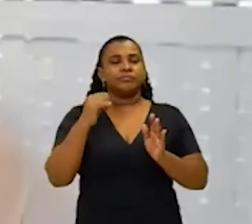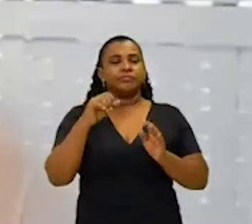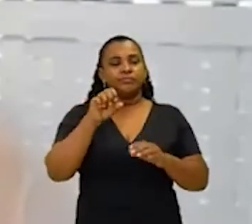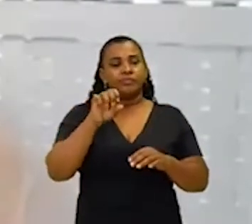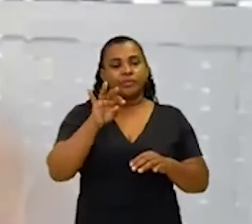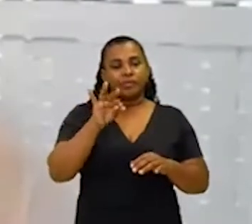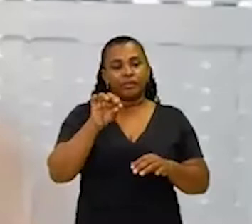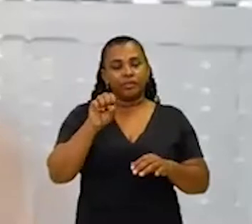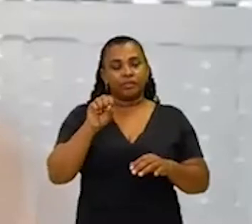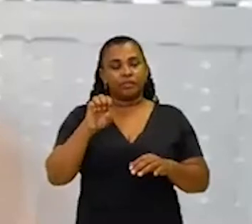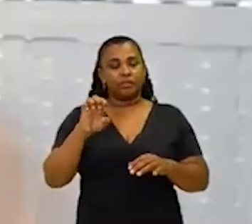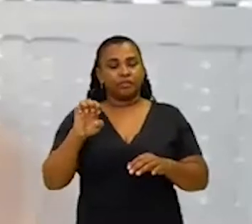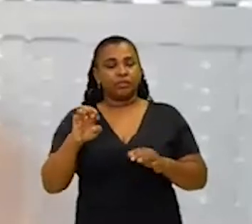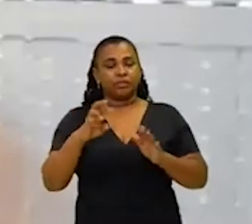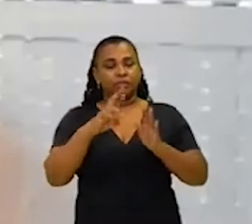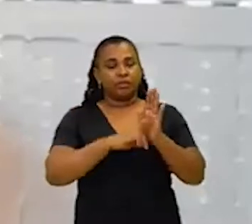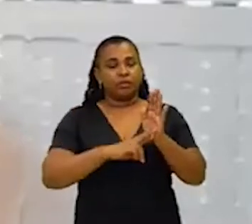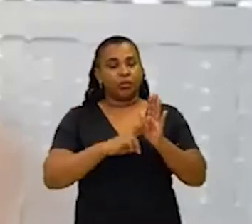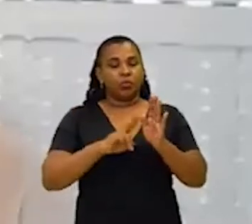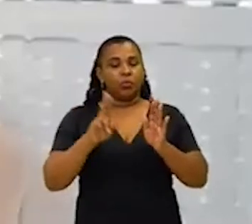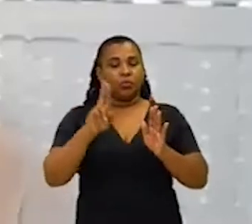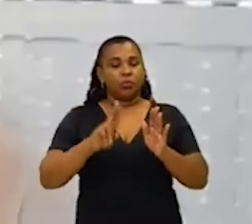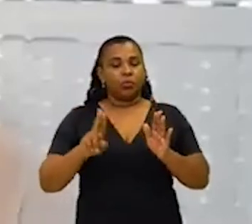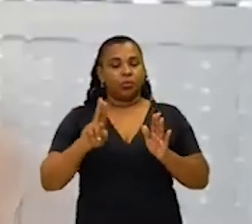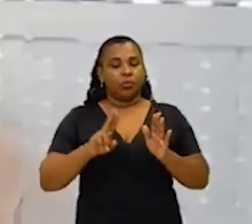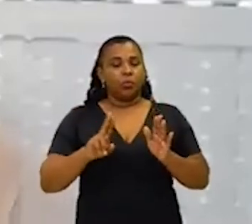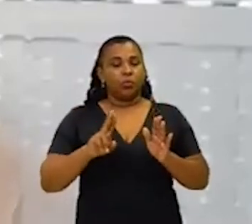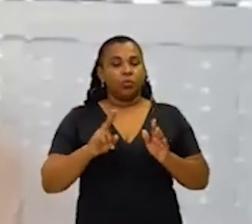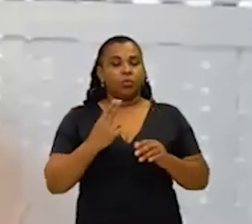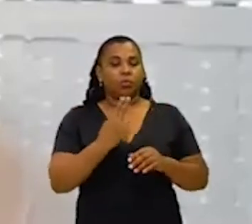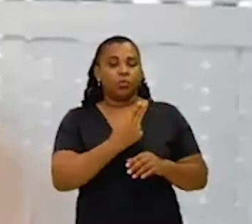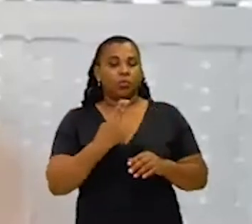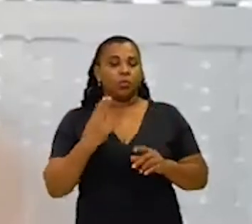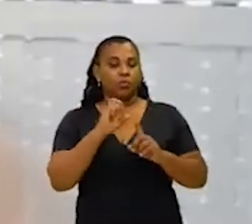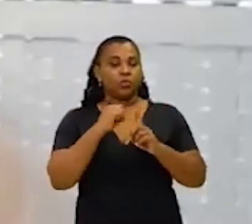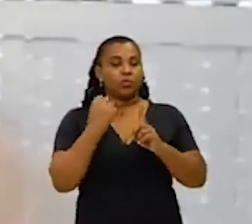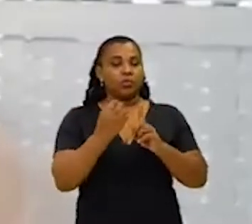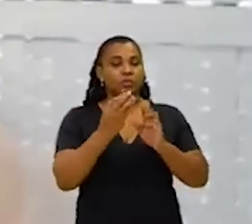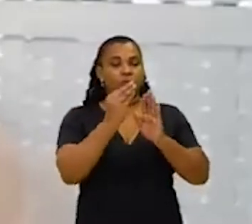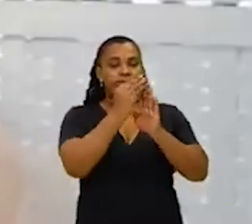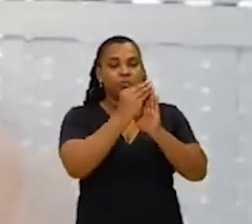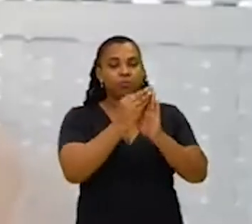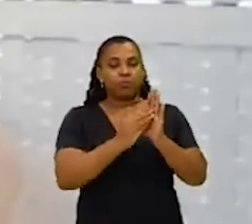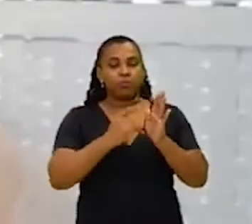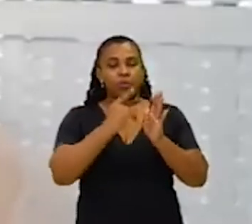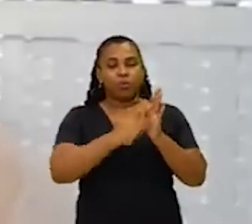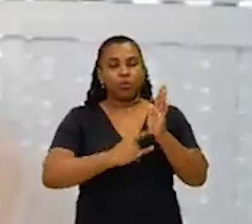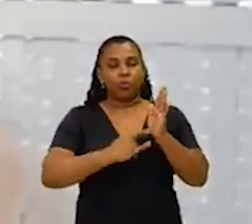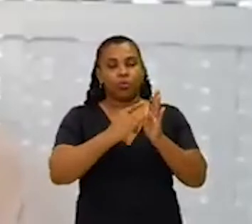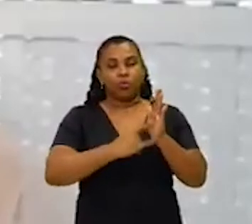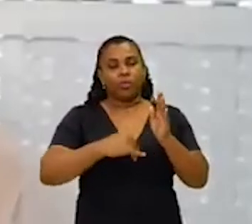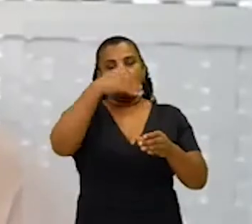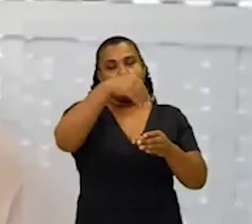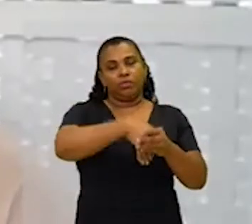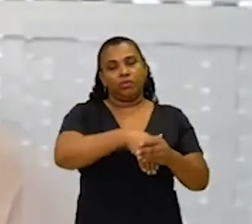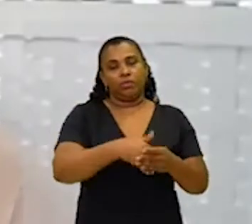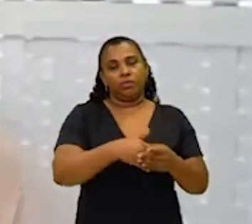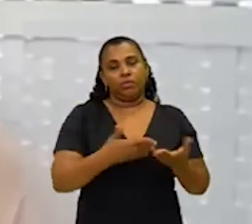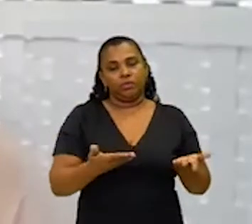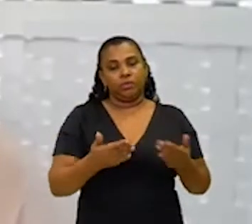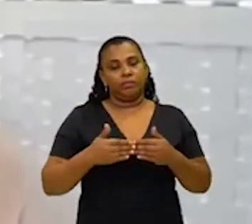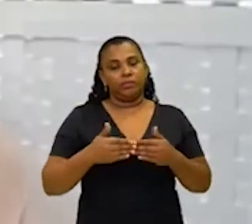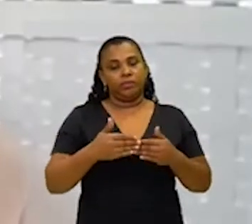o uso do nome social os títulos eleitorais a partir da eleição de 2018 E nós observamos